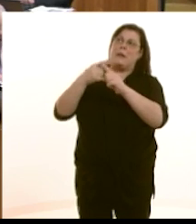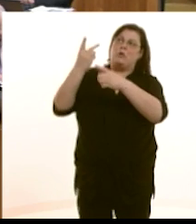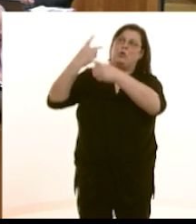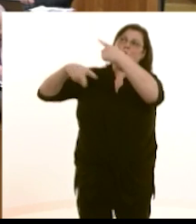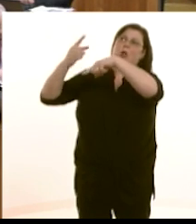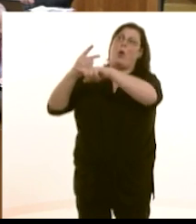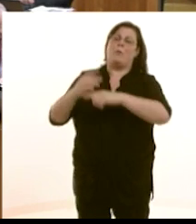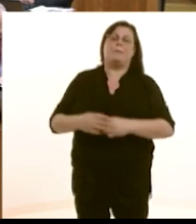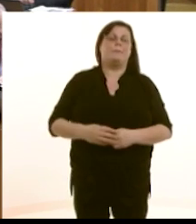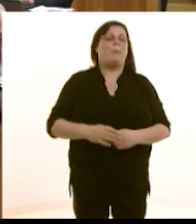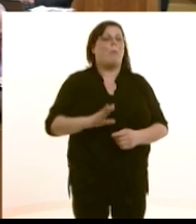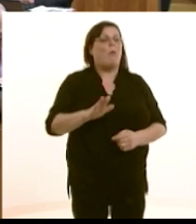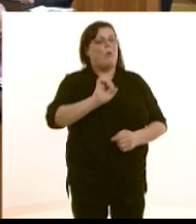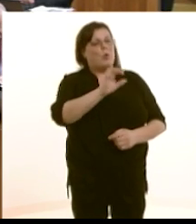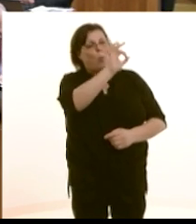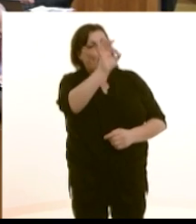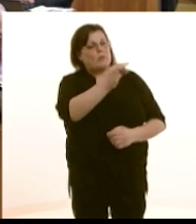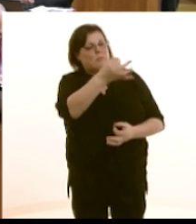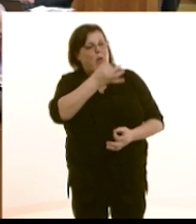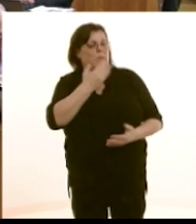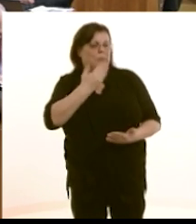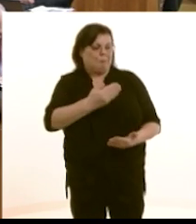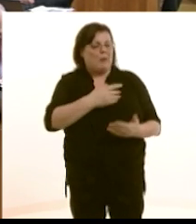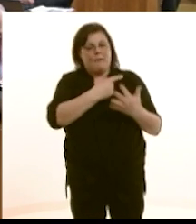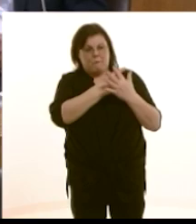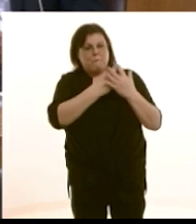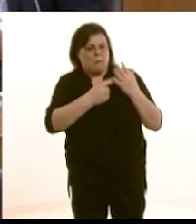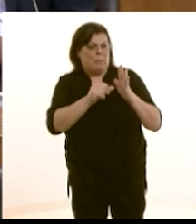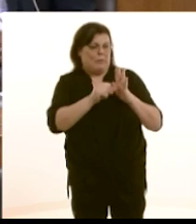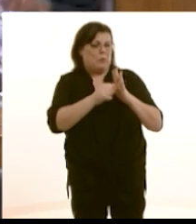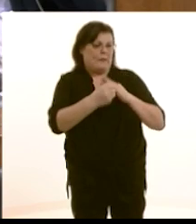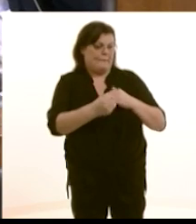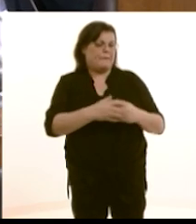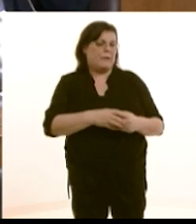Carwyn Jones: Diolch am y cwestiwn. Mae sawl peth. Yn gyntaf, nid ydym wedi gofyn iír